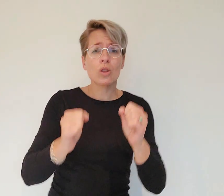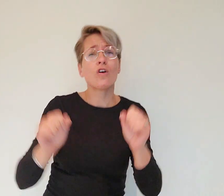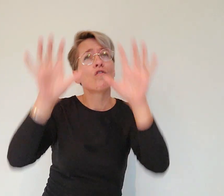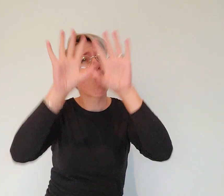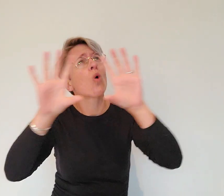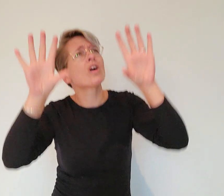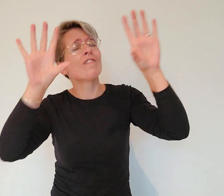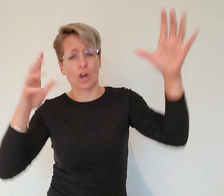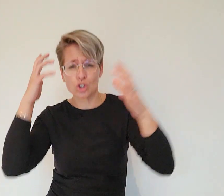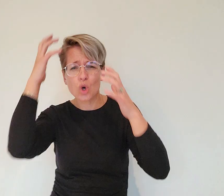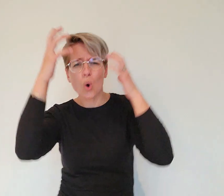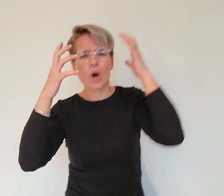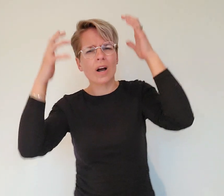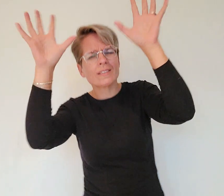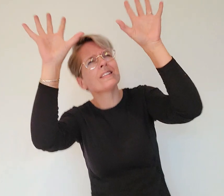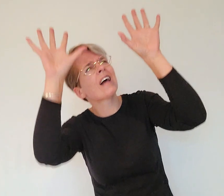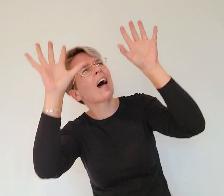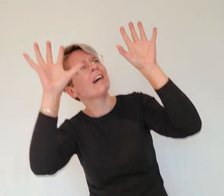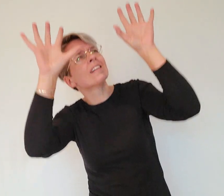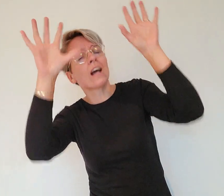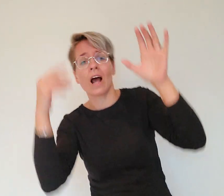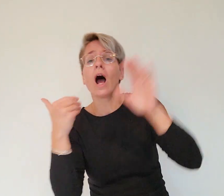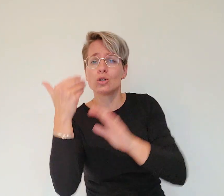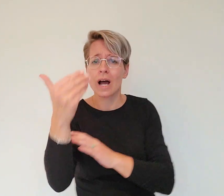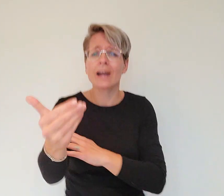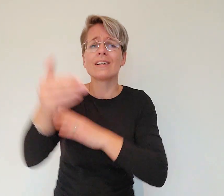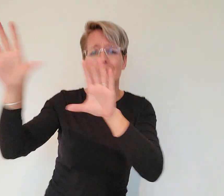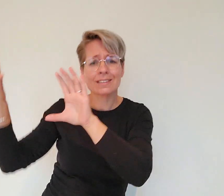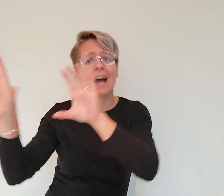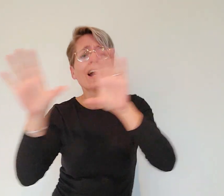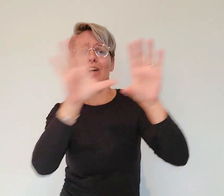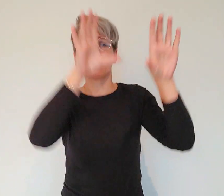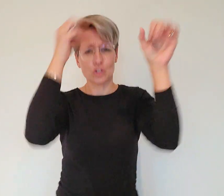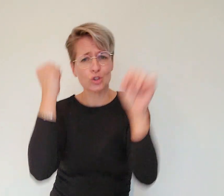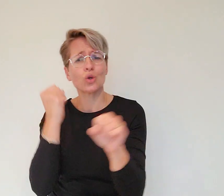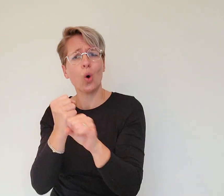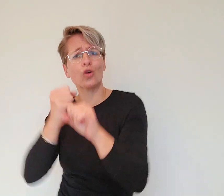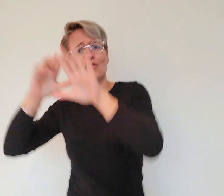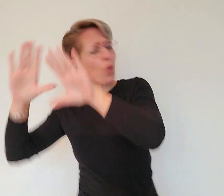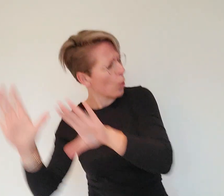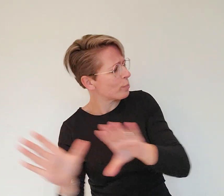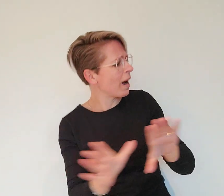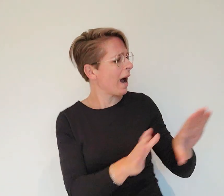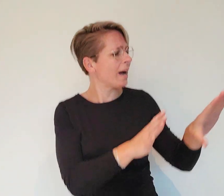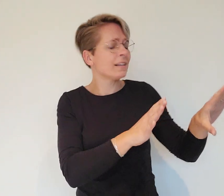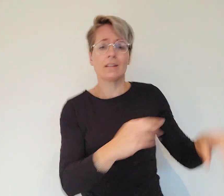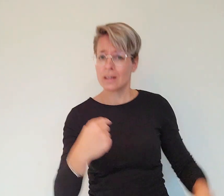Er konden wolken vol zorgen zijn Uiteindelijk dreven ze toch voorbij